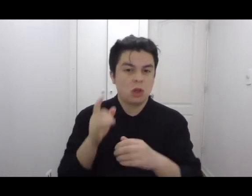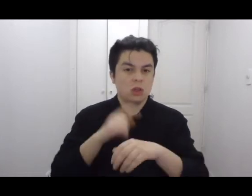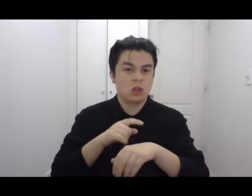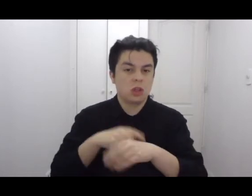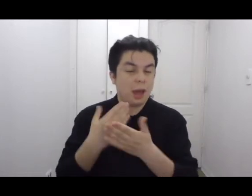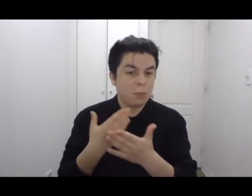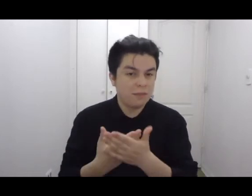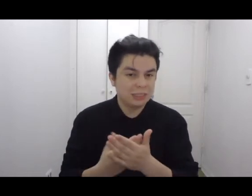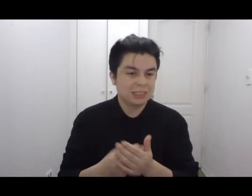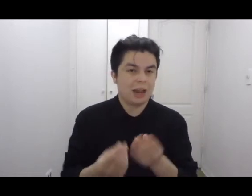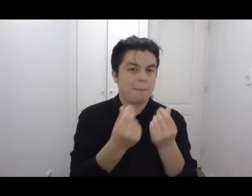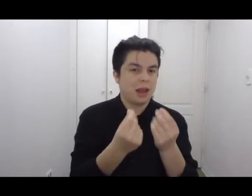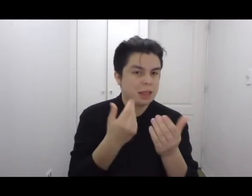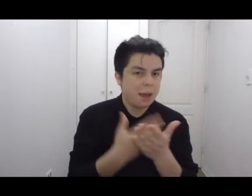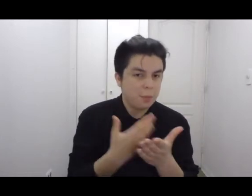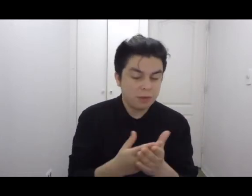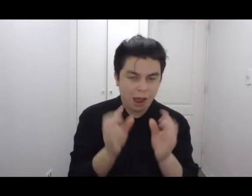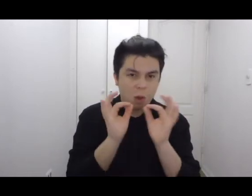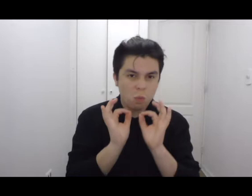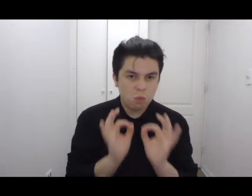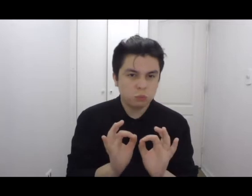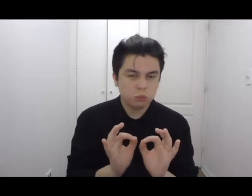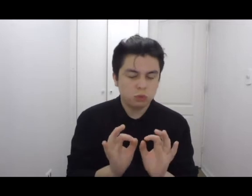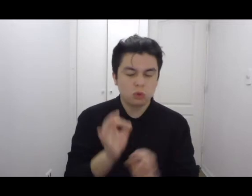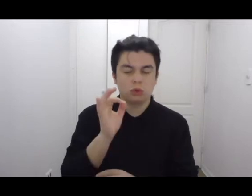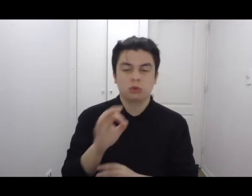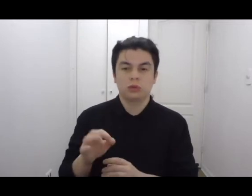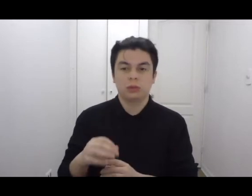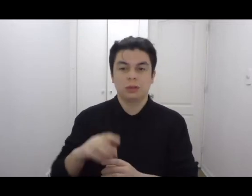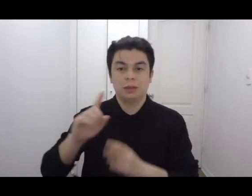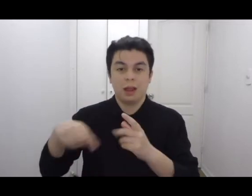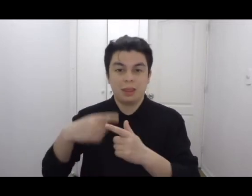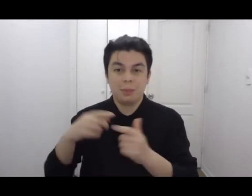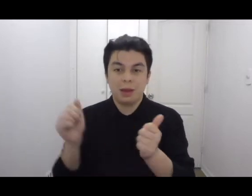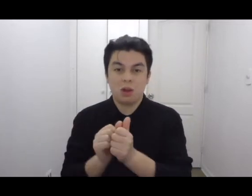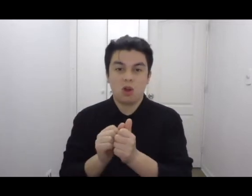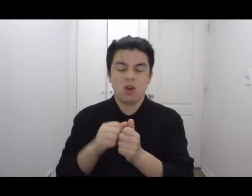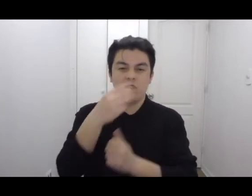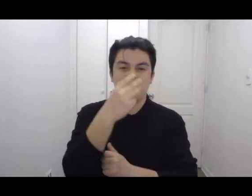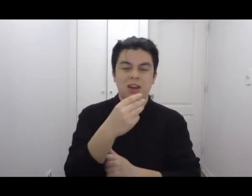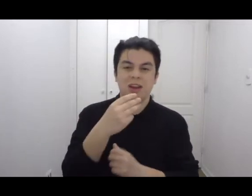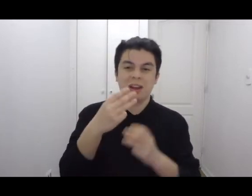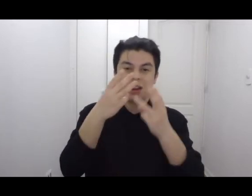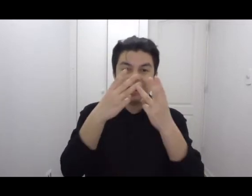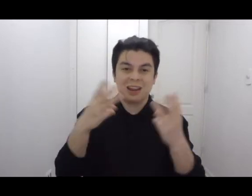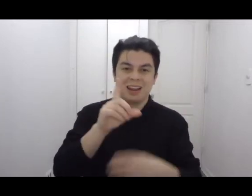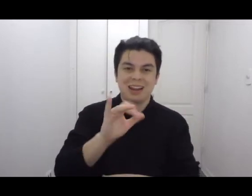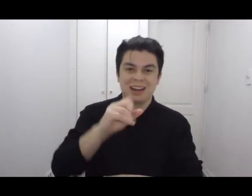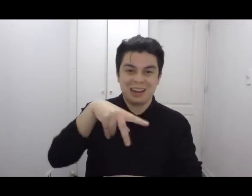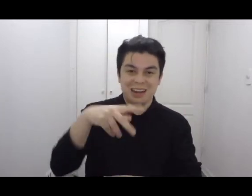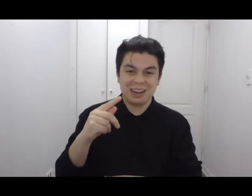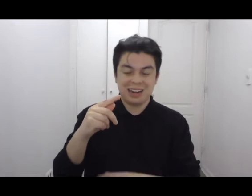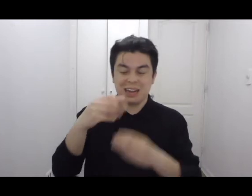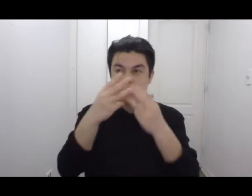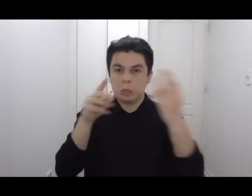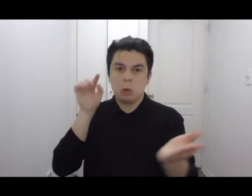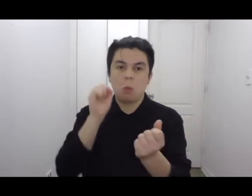compras y además creo que era como si fuera poco ahora está linkeado que tú puedes hacer